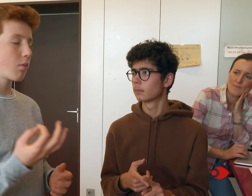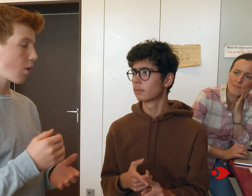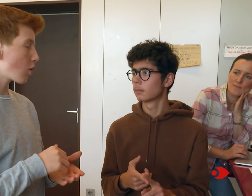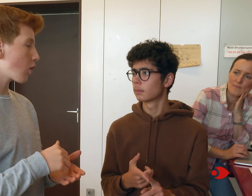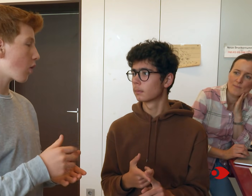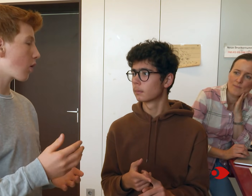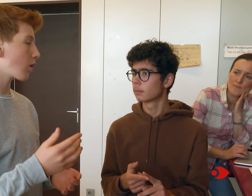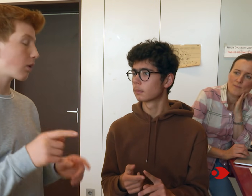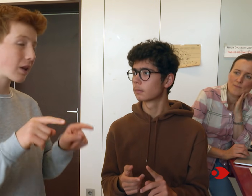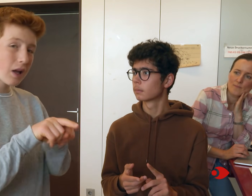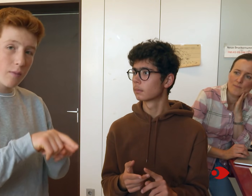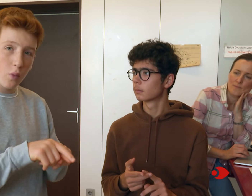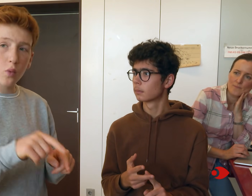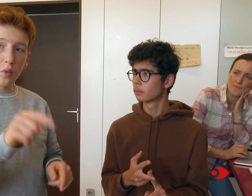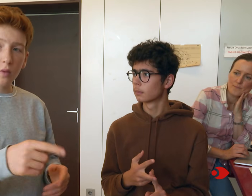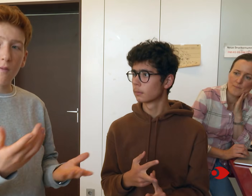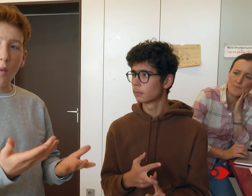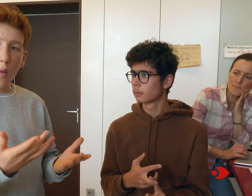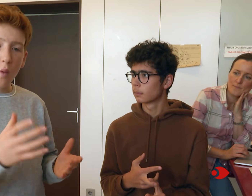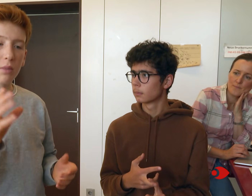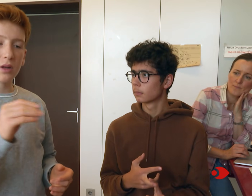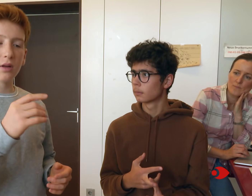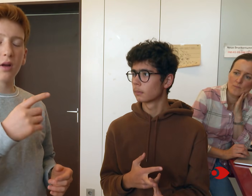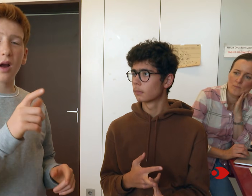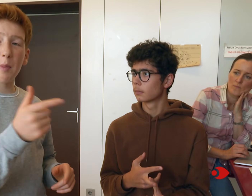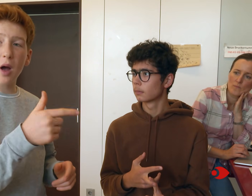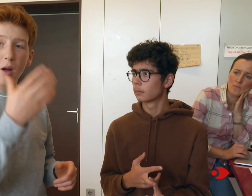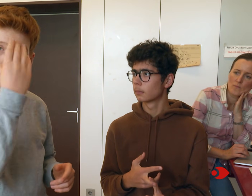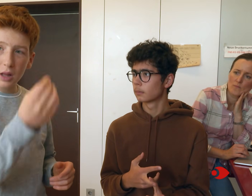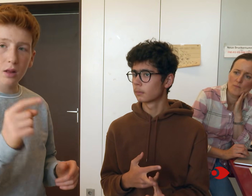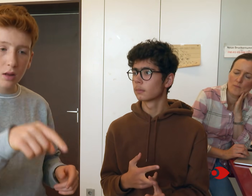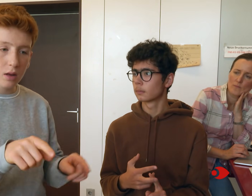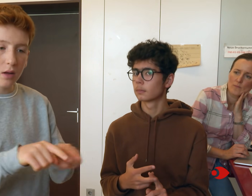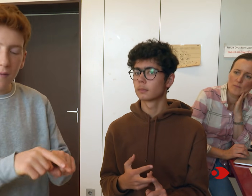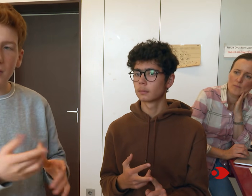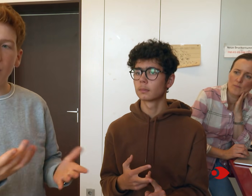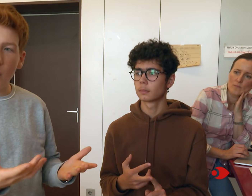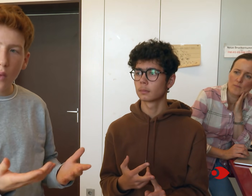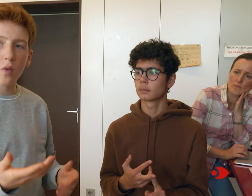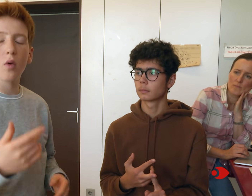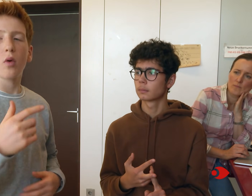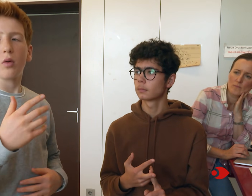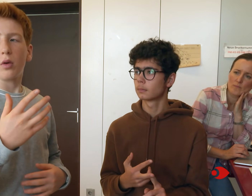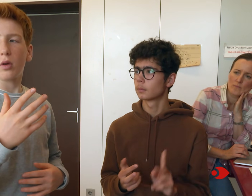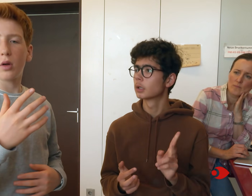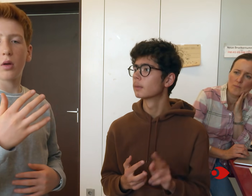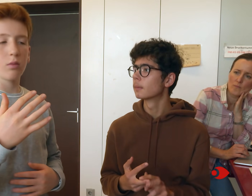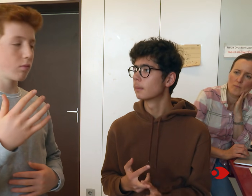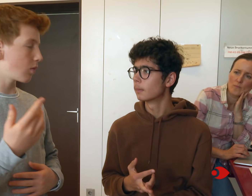Dann brauchen wir noch einen Treffpunkt, wo wir uns mit dem Kameramann treffen. Und ...